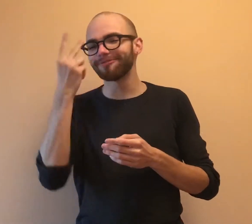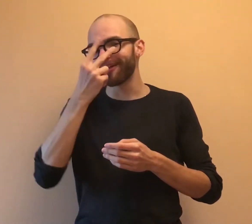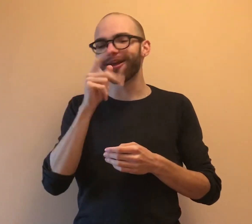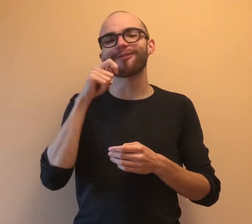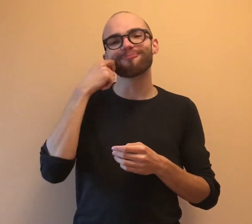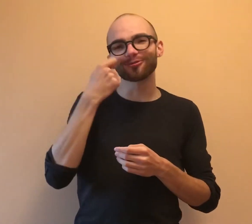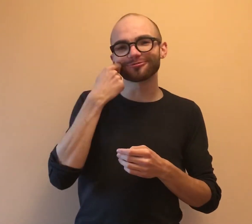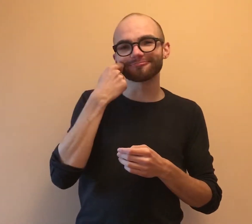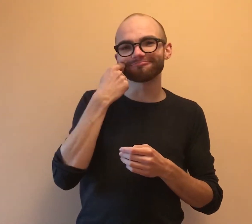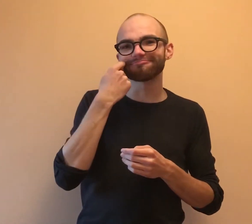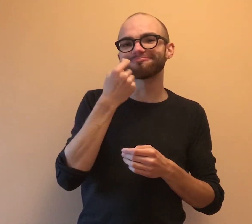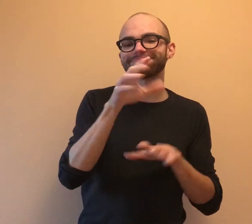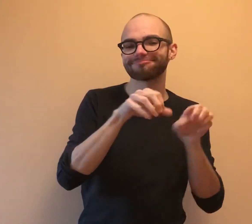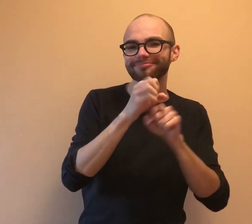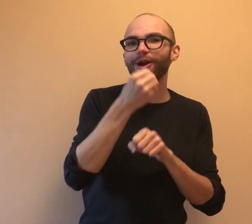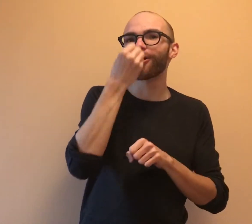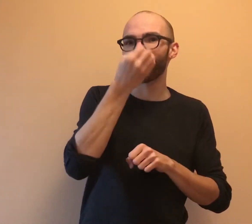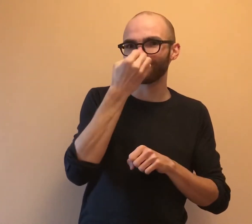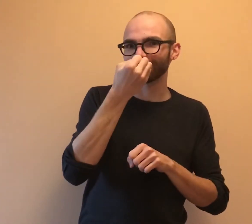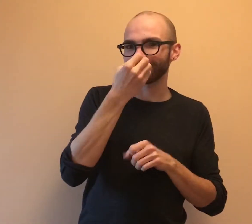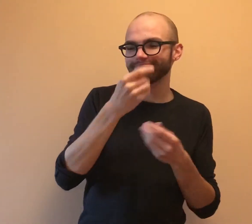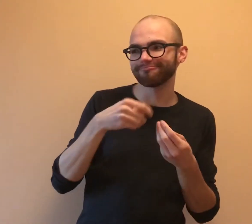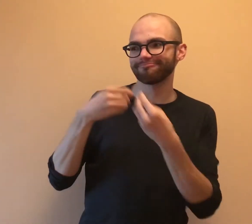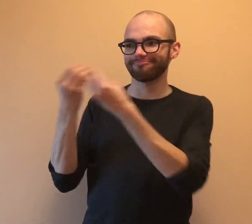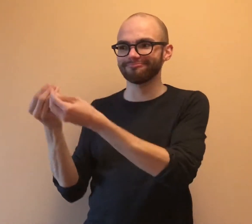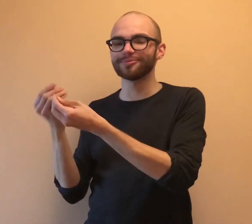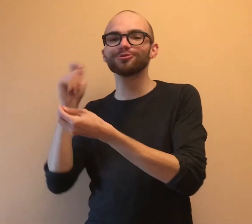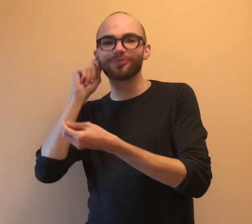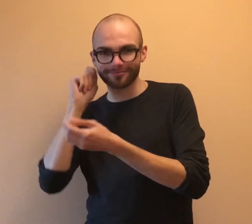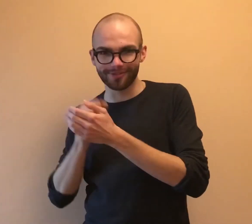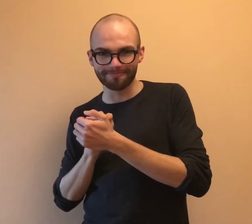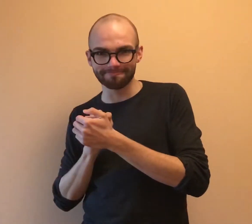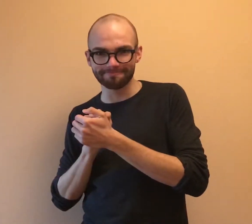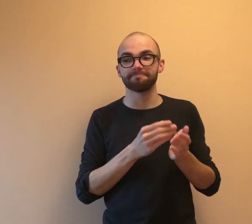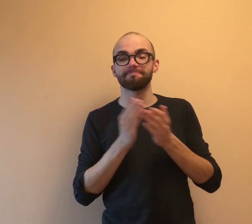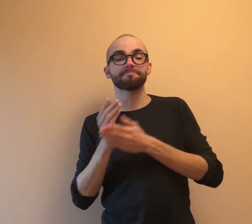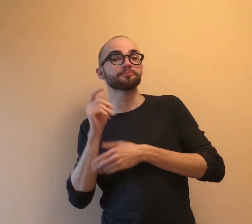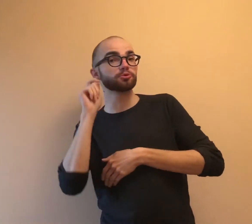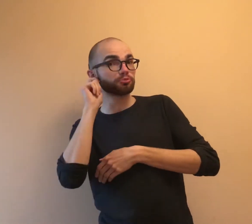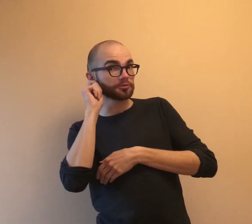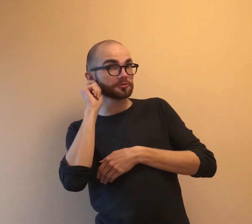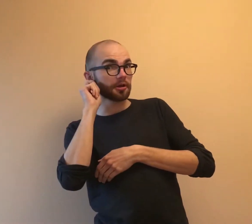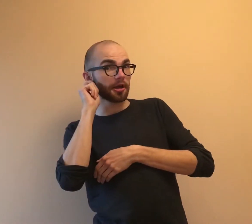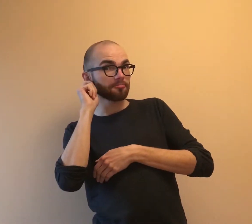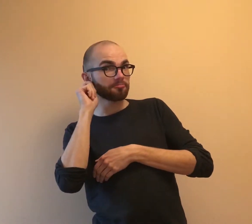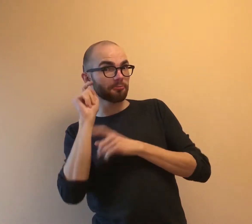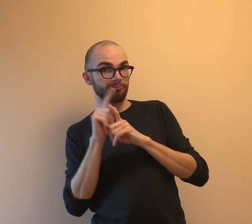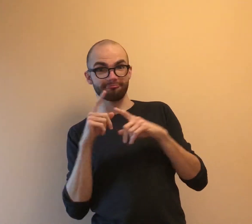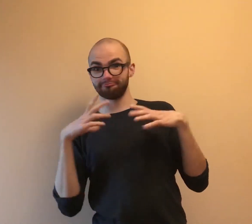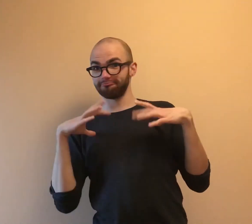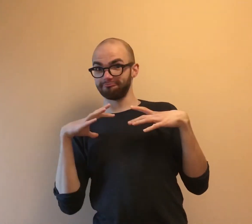Moški je ženskam podaril vrtnico, ki pomeni lepoto. A je ženska samo rekla hvala in to je to?